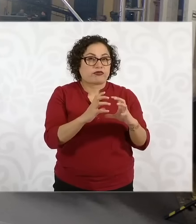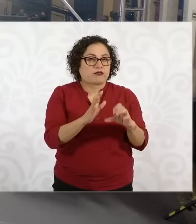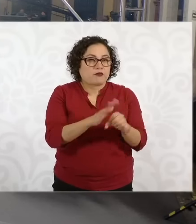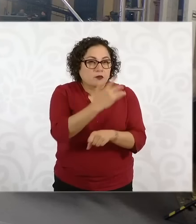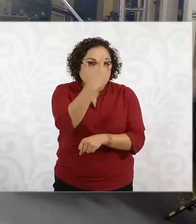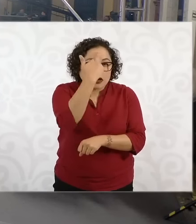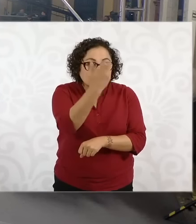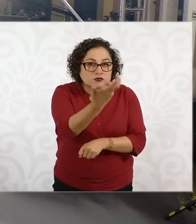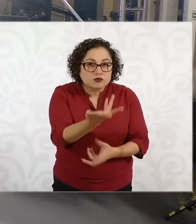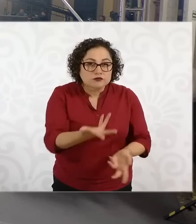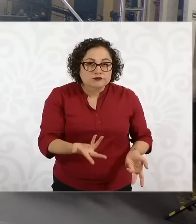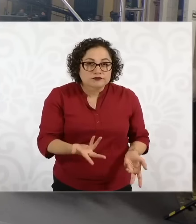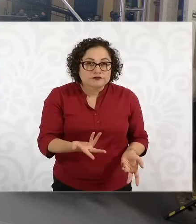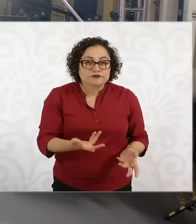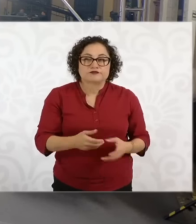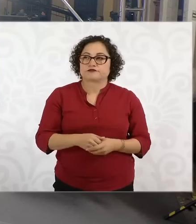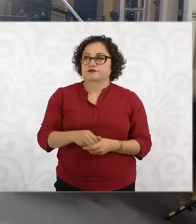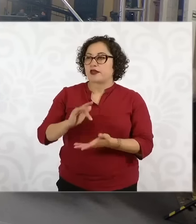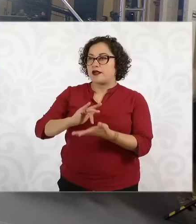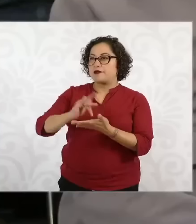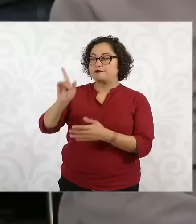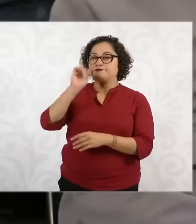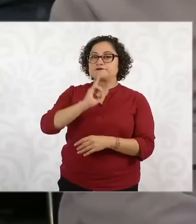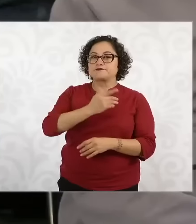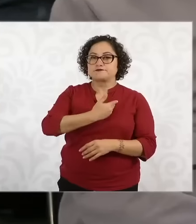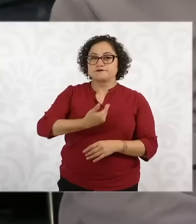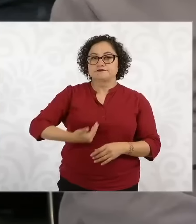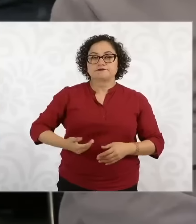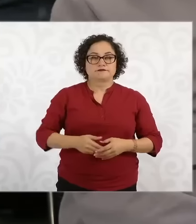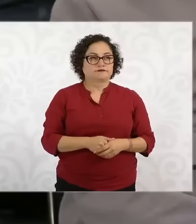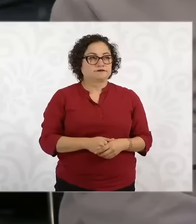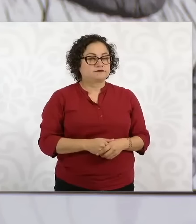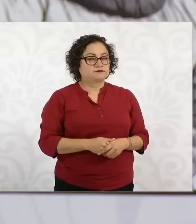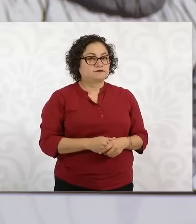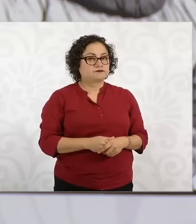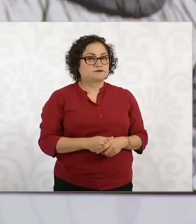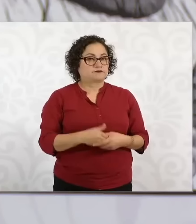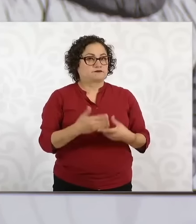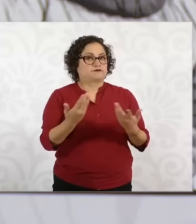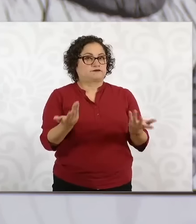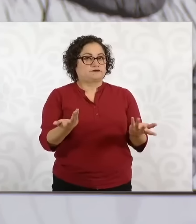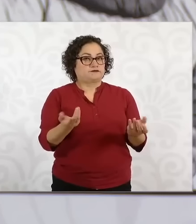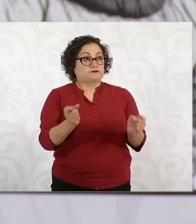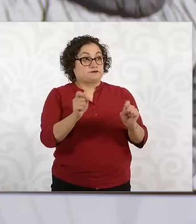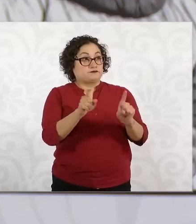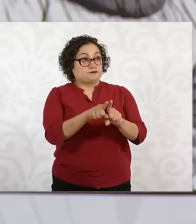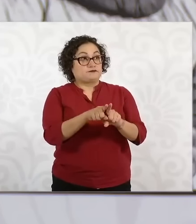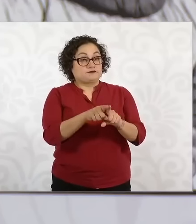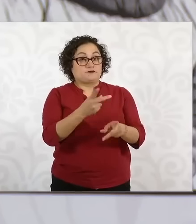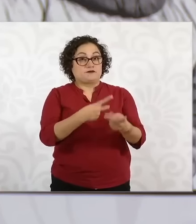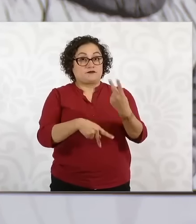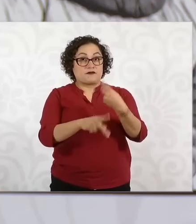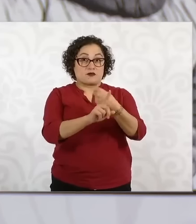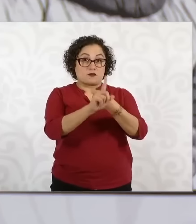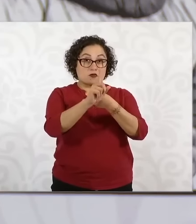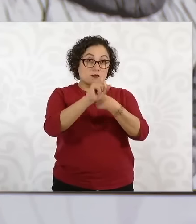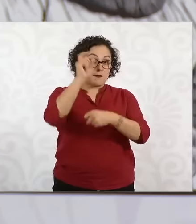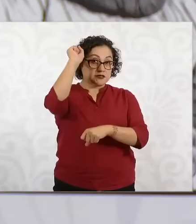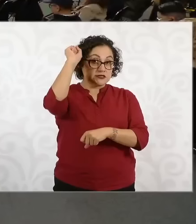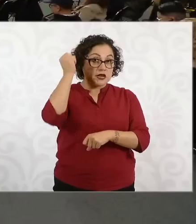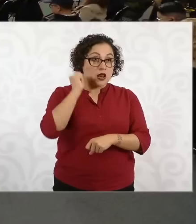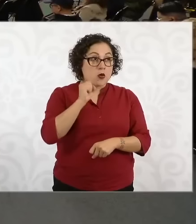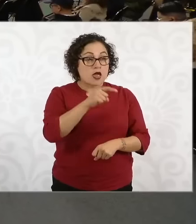Gracias, presidenta. Eh, preguntarle también de con muchos con efectos en Sinaloa, principalmente